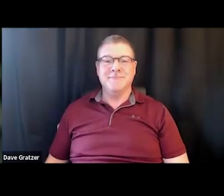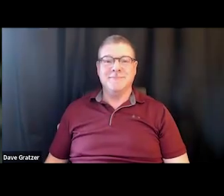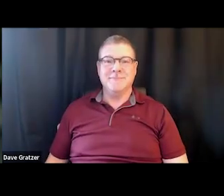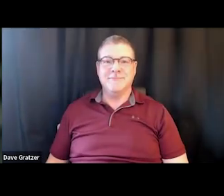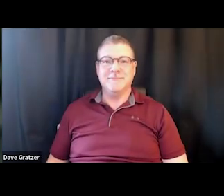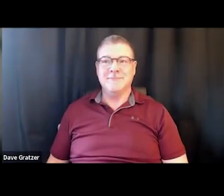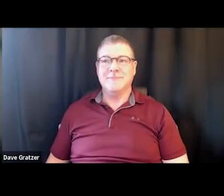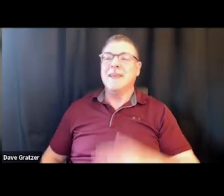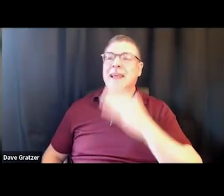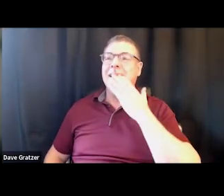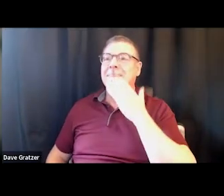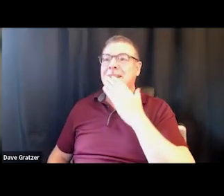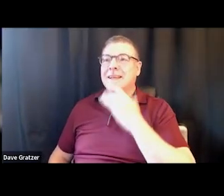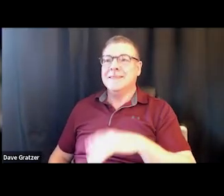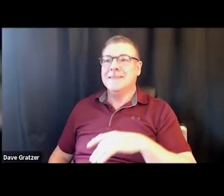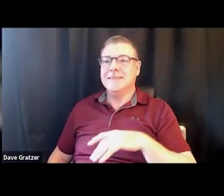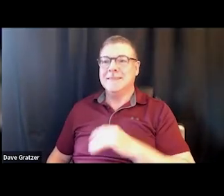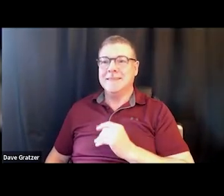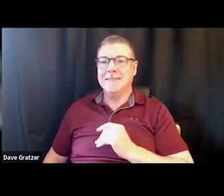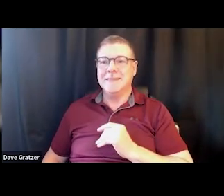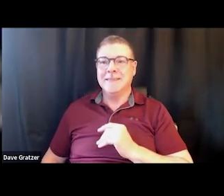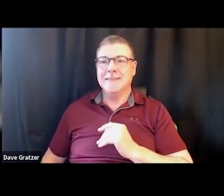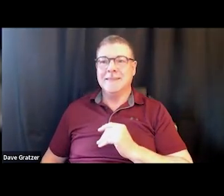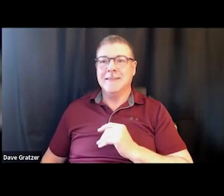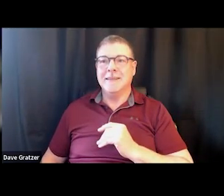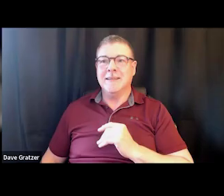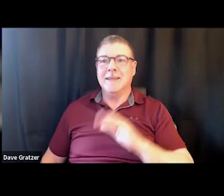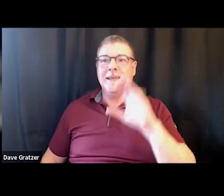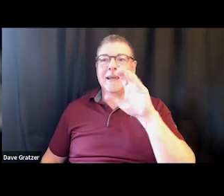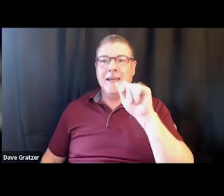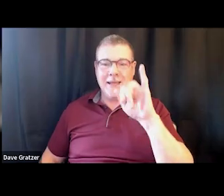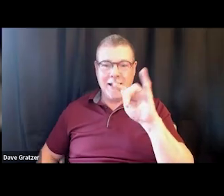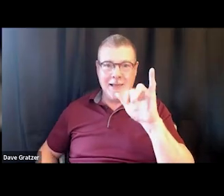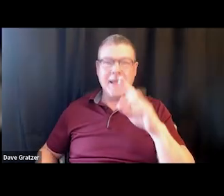Genial. Gracias, Caitlin. Voy a intentar proporcionar una visión general sobre algunas cosas.